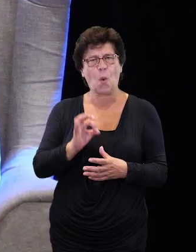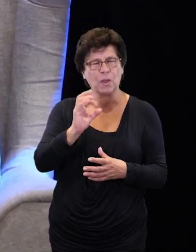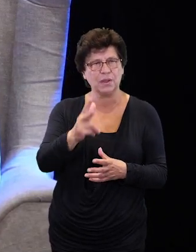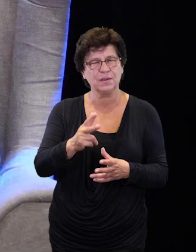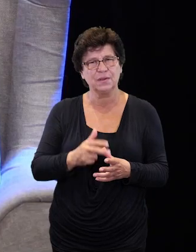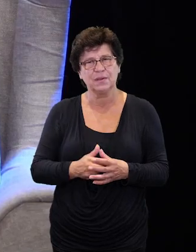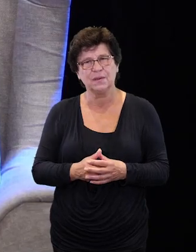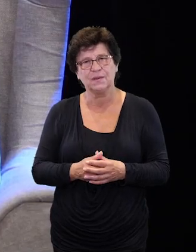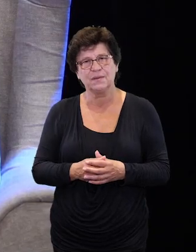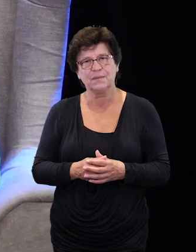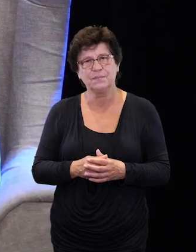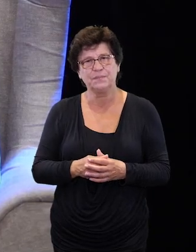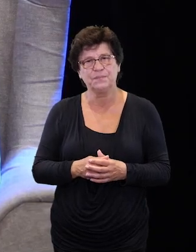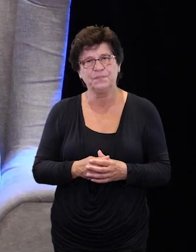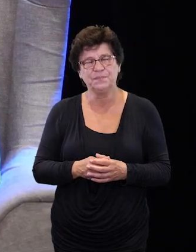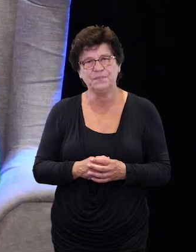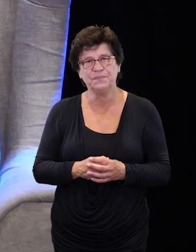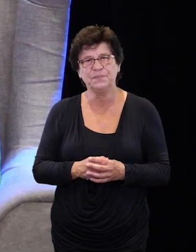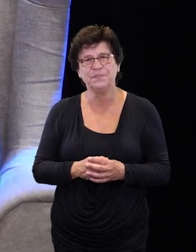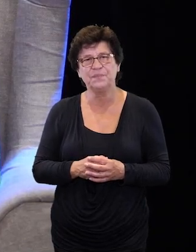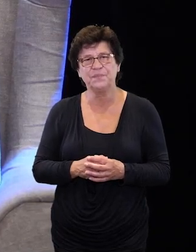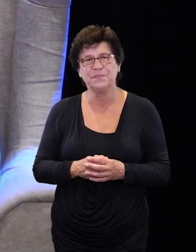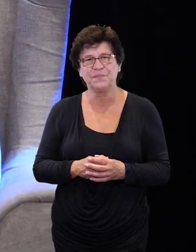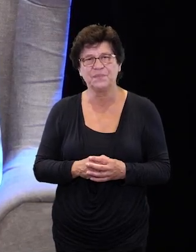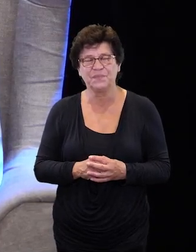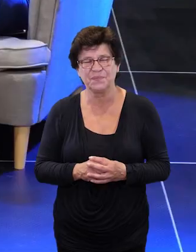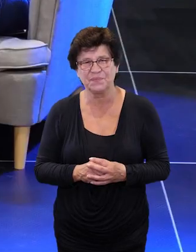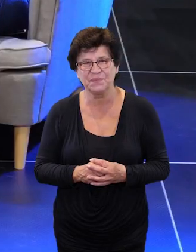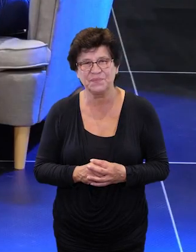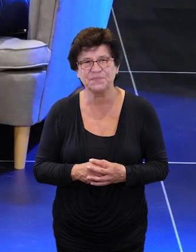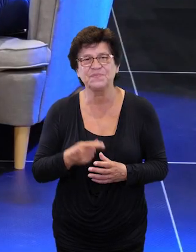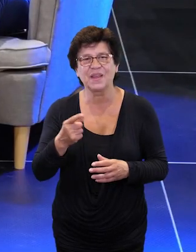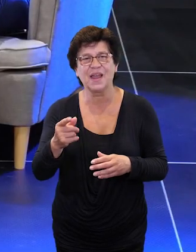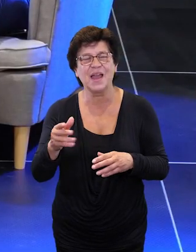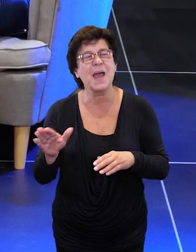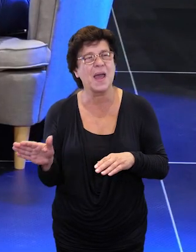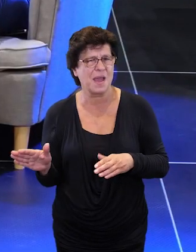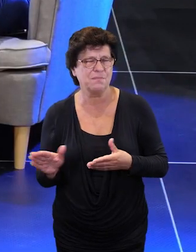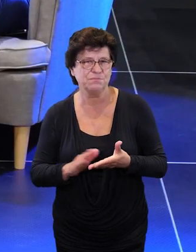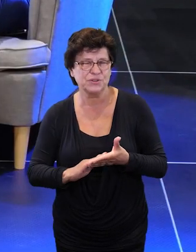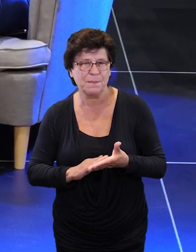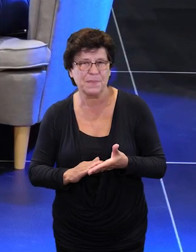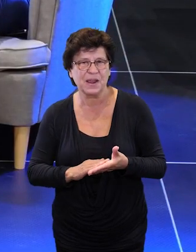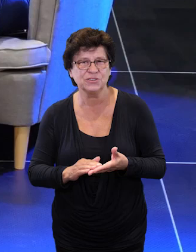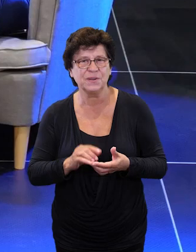Więc to jest taki wiek zaufania największy. Bo ja byłam właśnie świadkiem takiej rozmowy w przychodni,